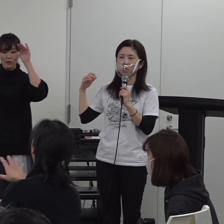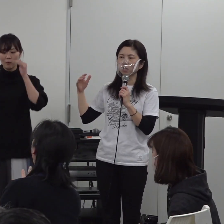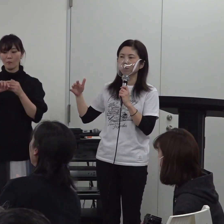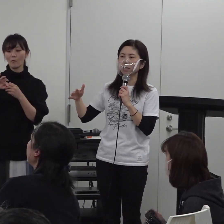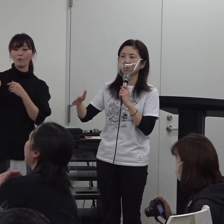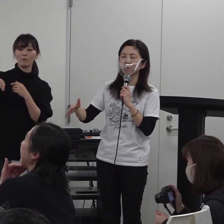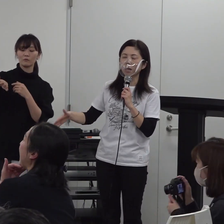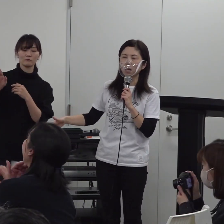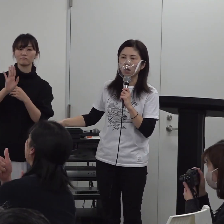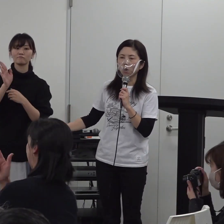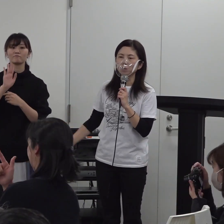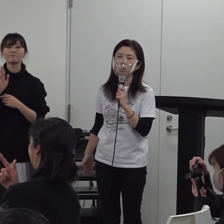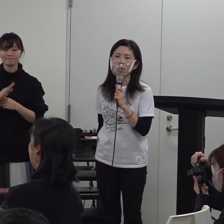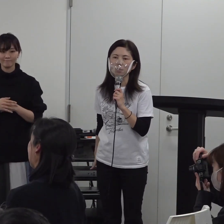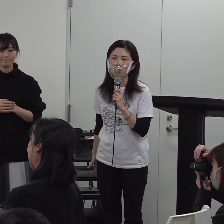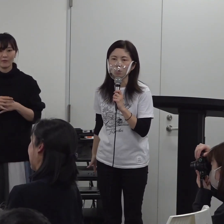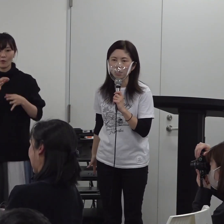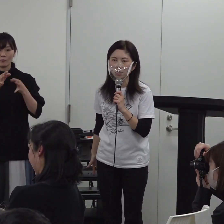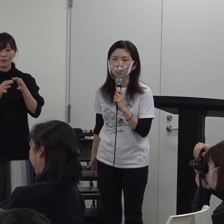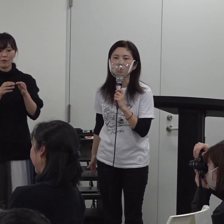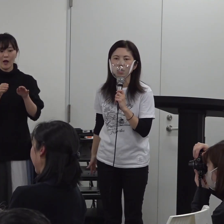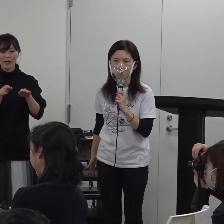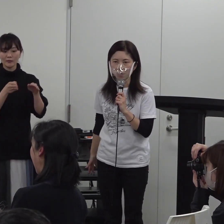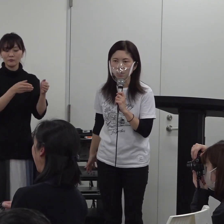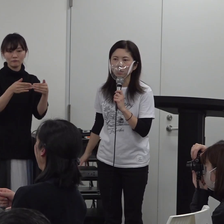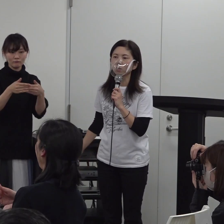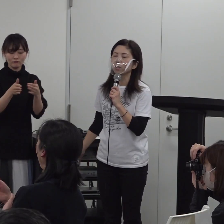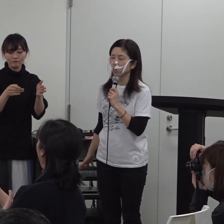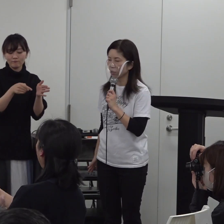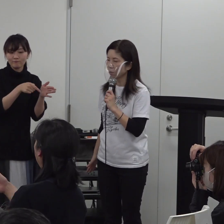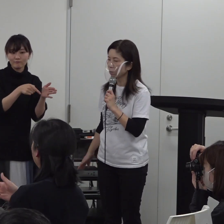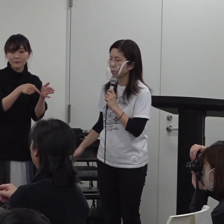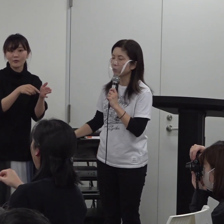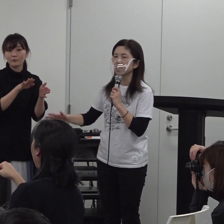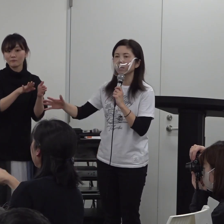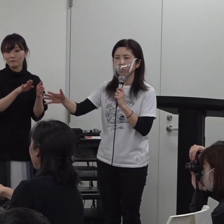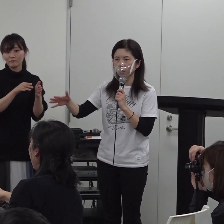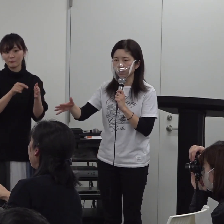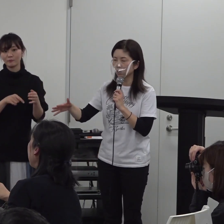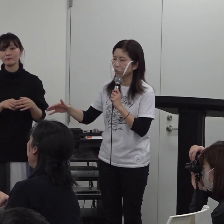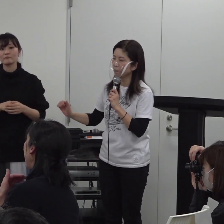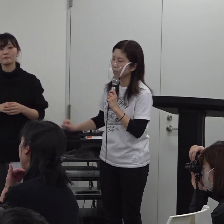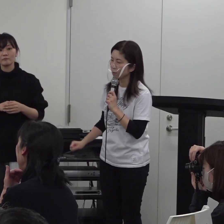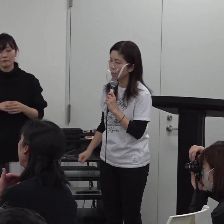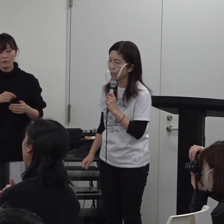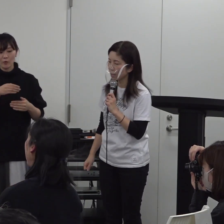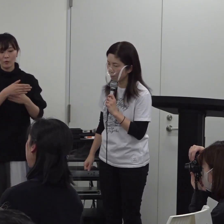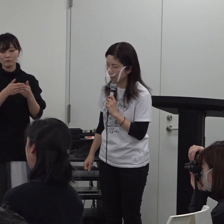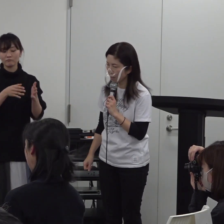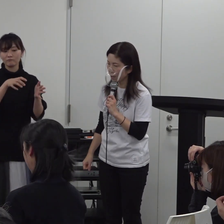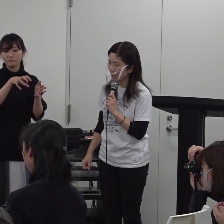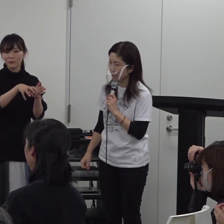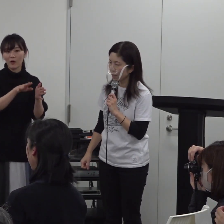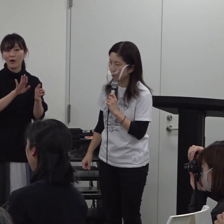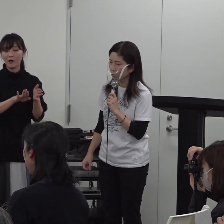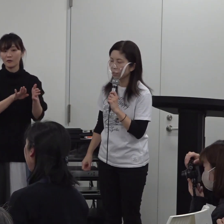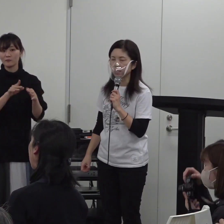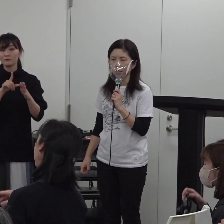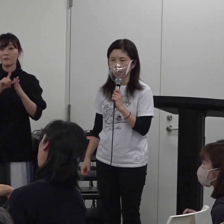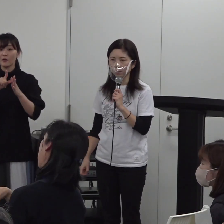例えばお店の端っこだったりすればそこに置いてることもできるので そのスペースがあれば問題ないです